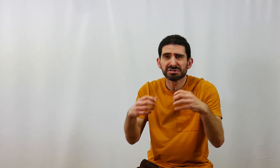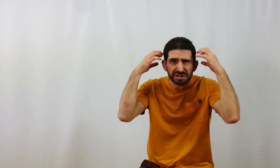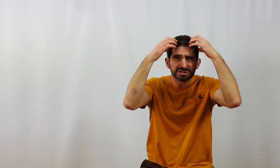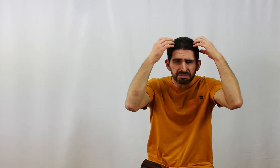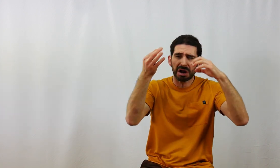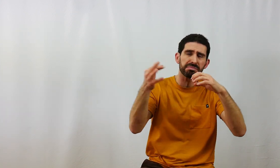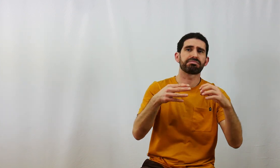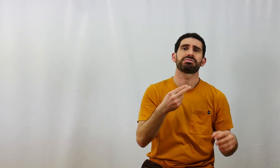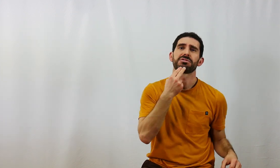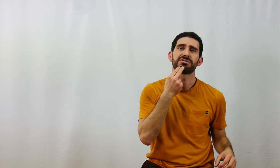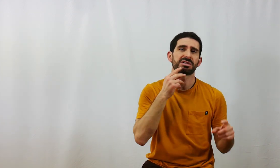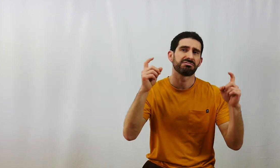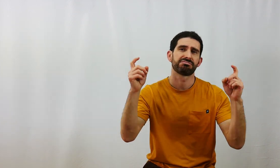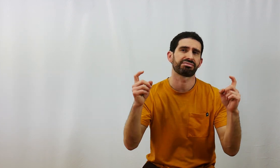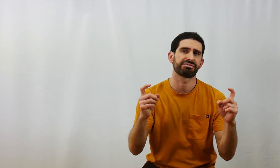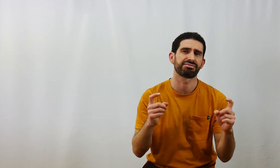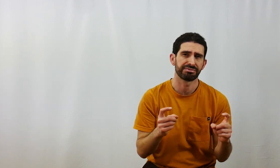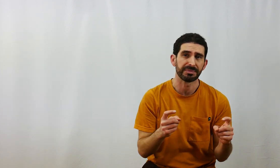et l'efficacité de ces shampoings diminuait.